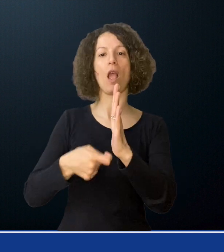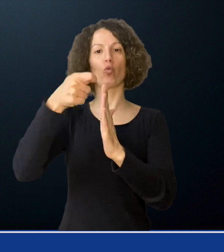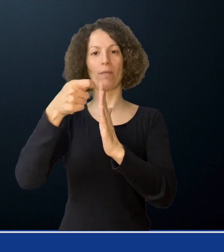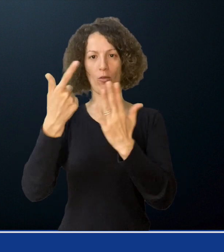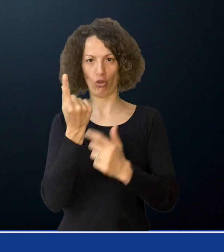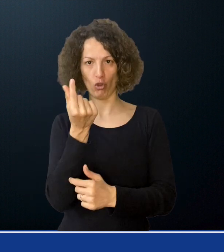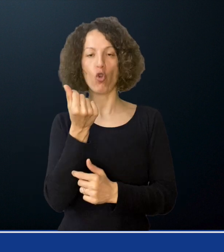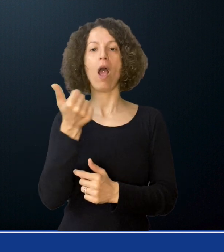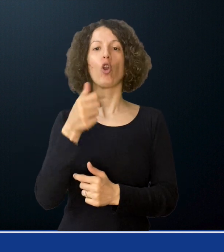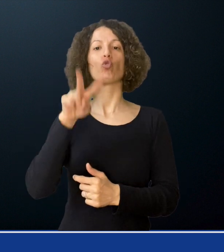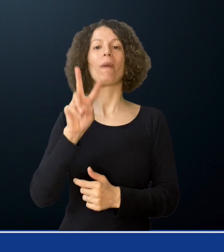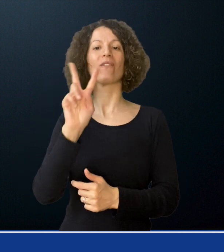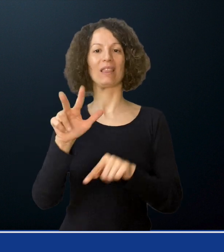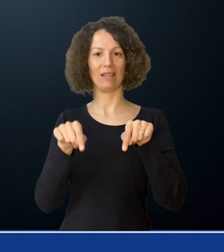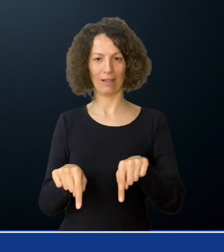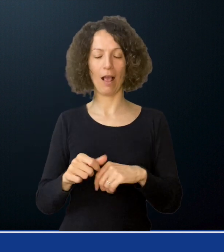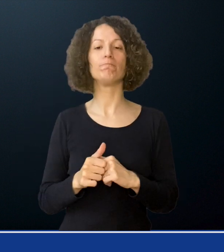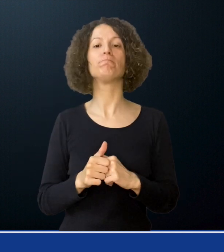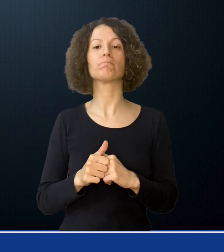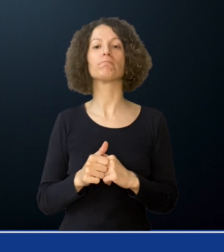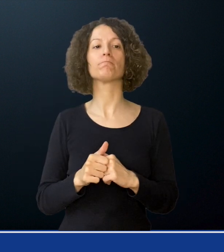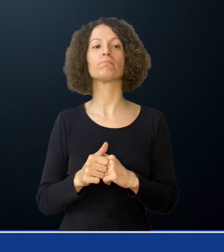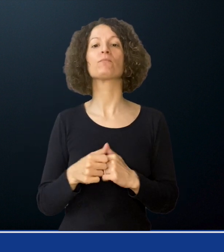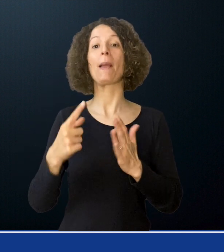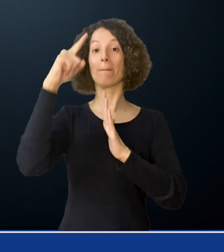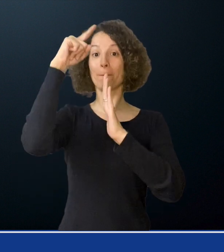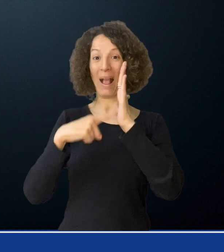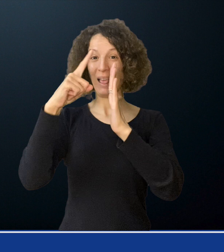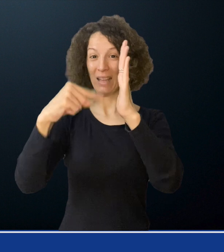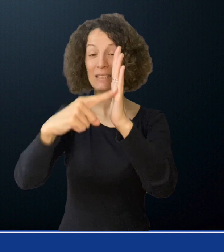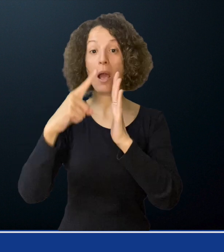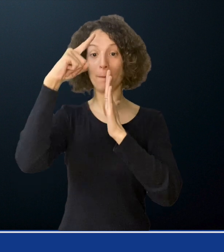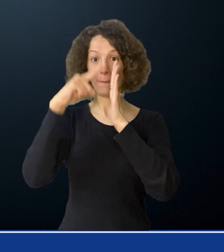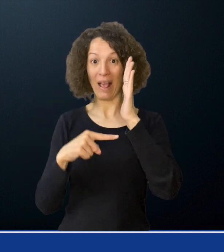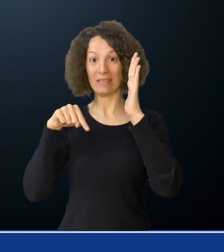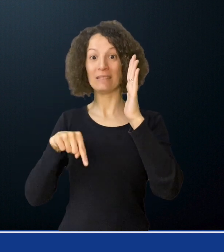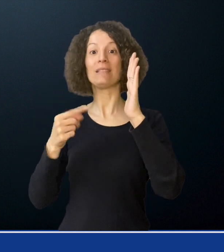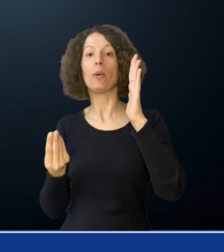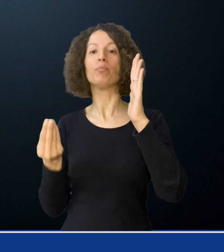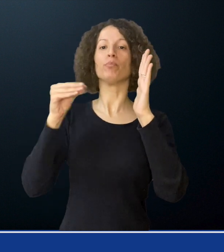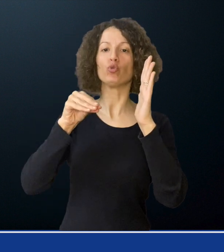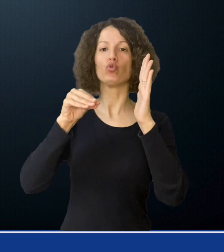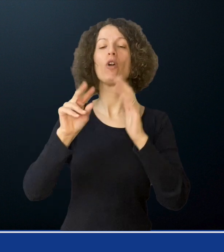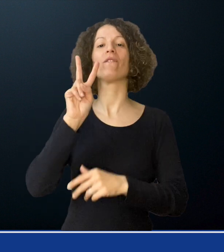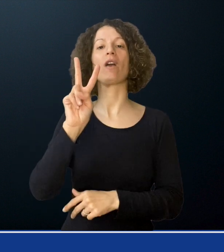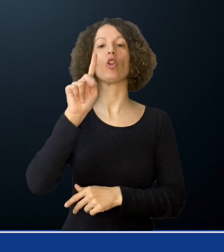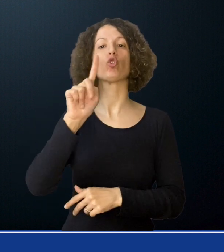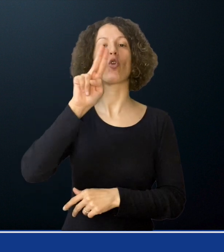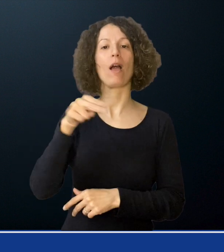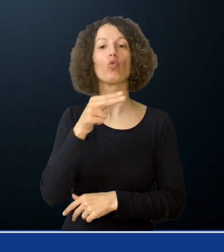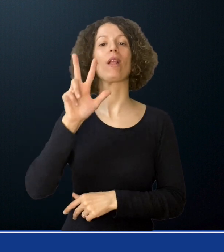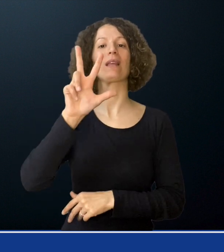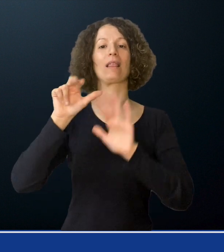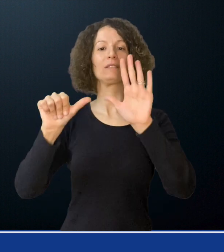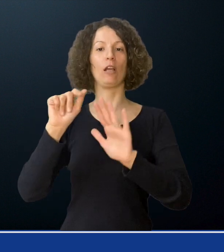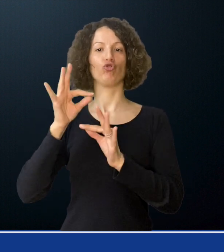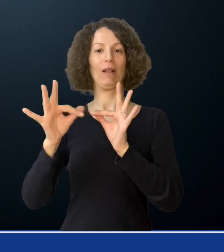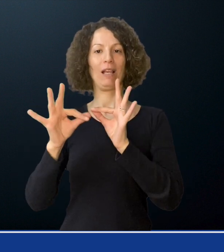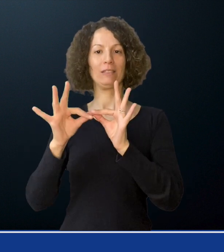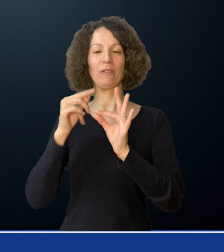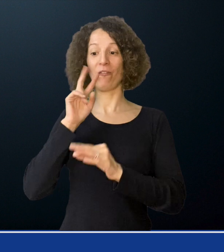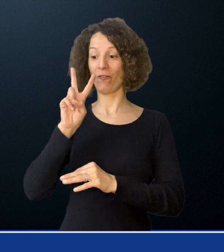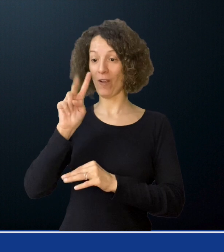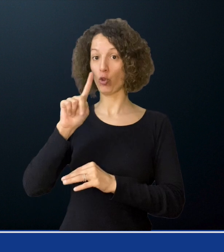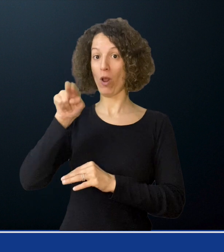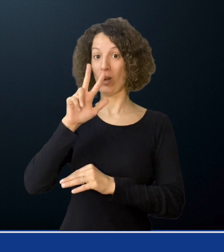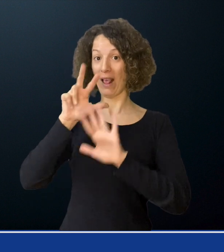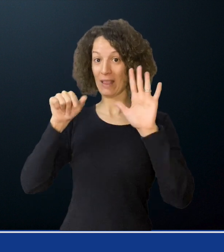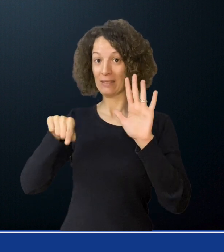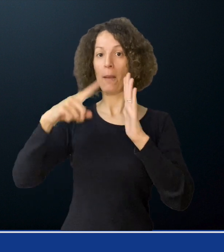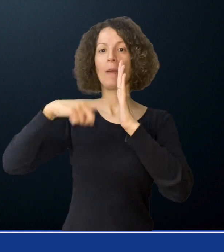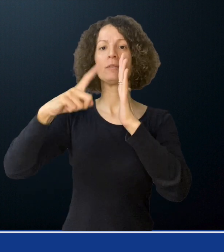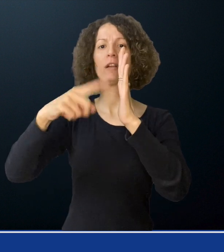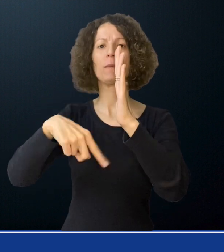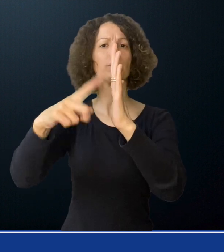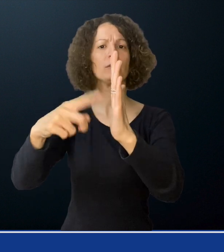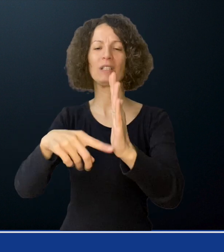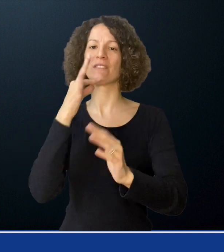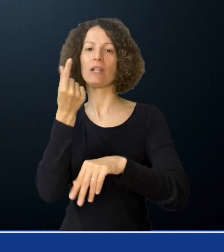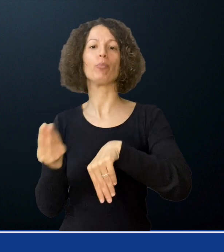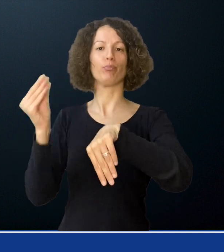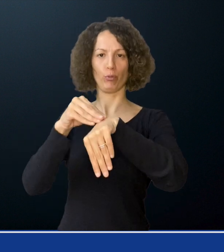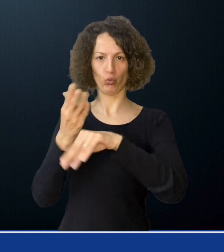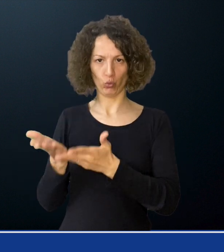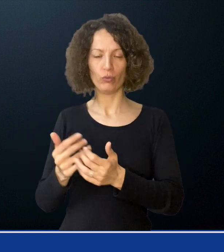sono passate da euro 292,55 ad euro 313,91 con aumento mensile di euro 21,36,